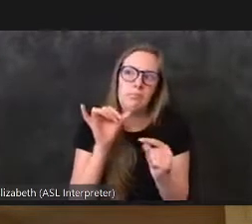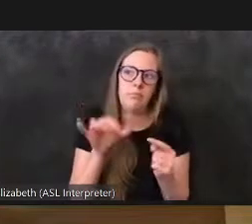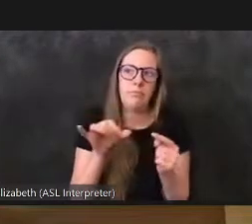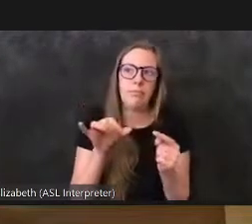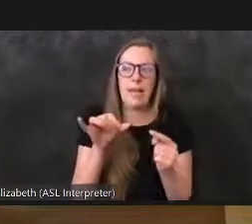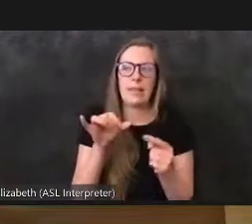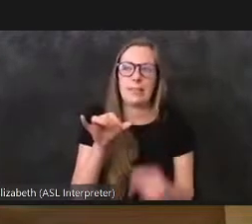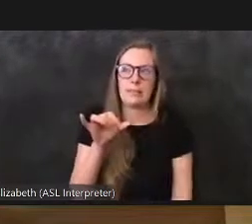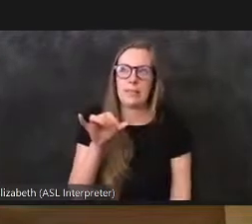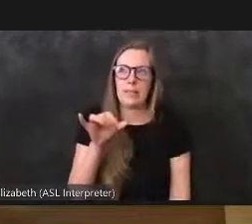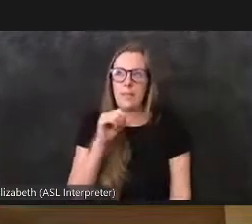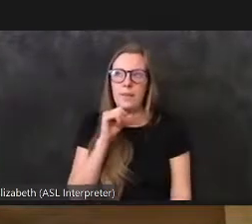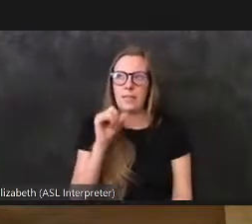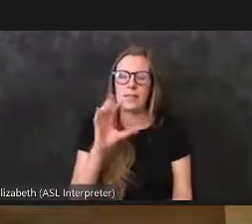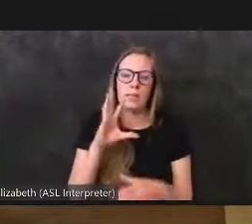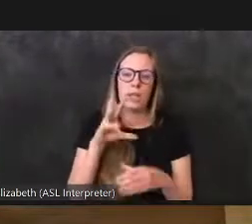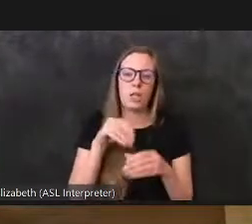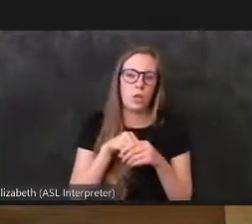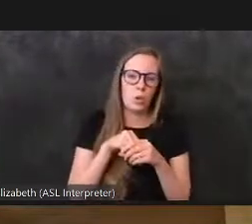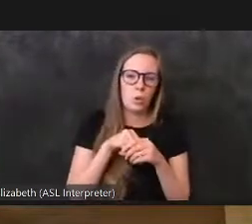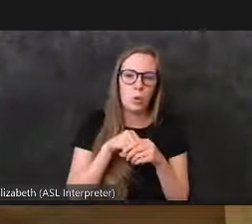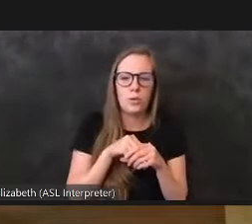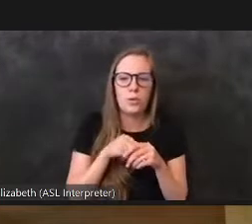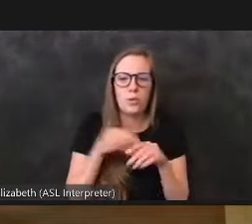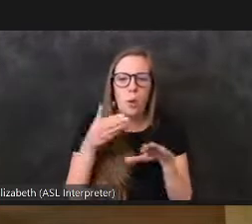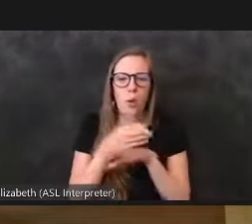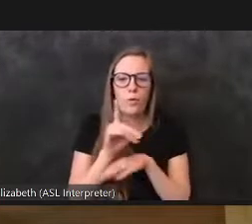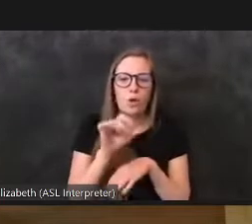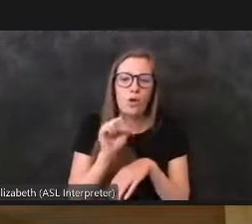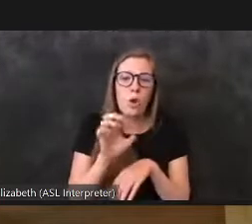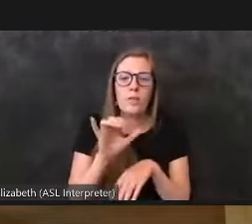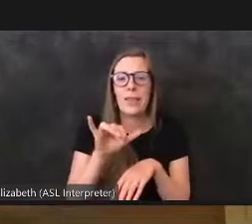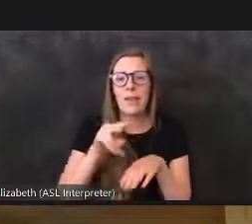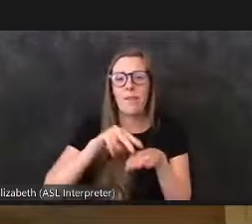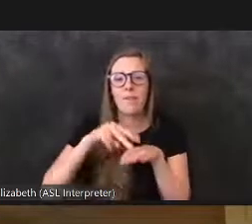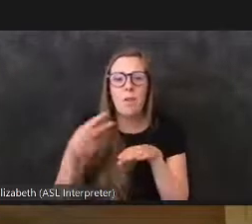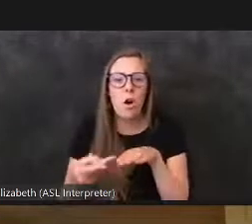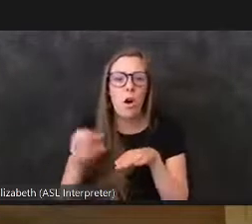excluyendo sobredosis de drogas o colisiones de vehículos automotores en